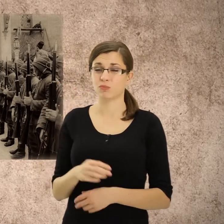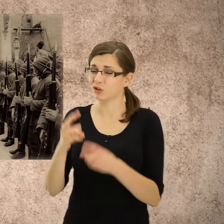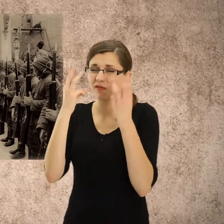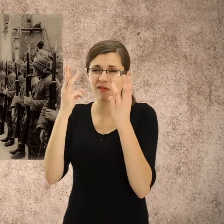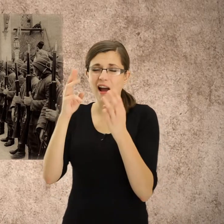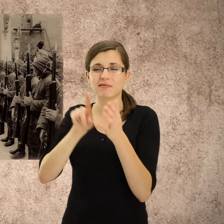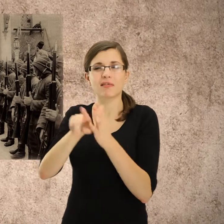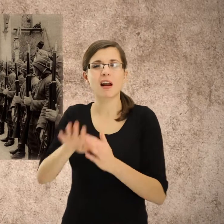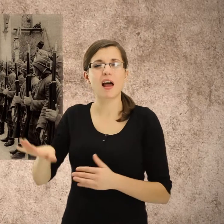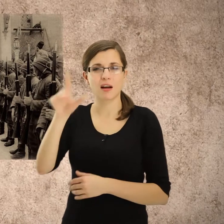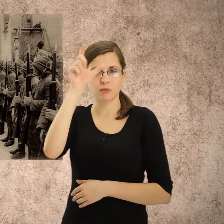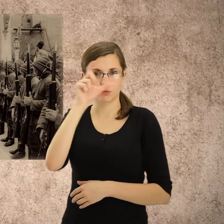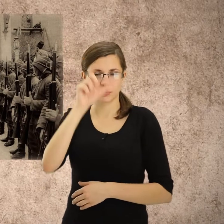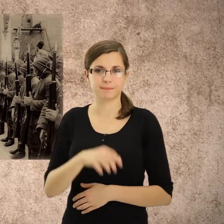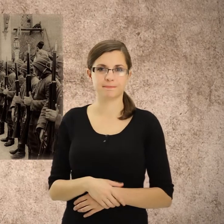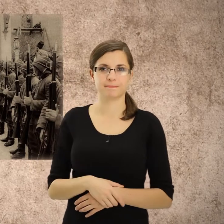ważne miasto dla Turków.